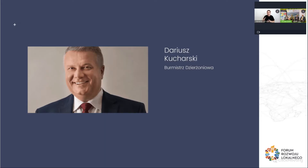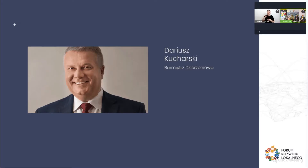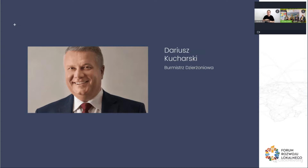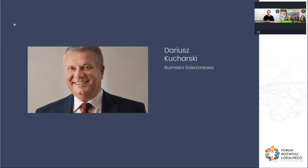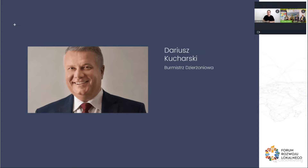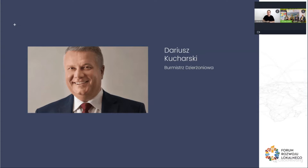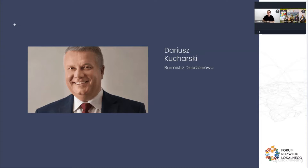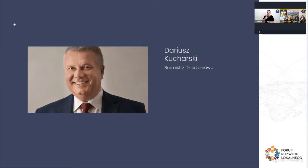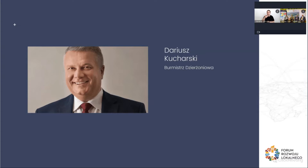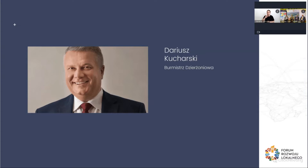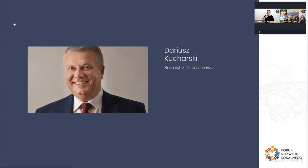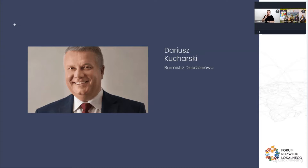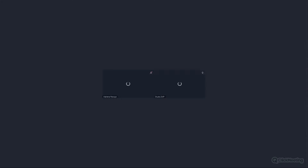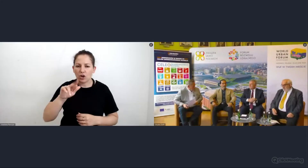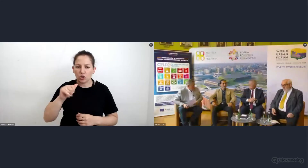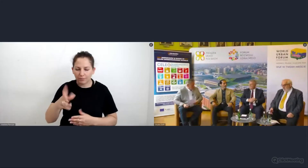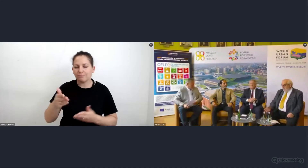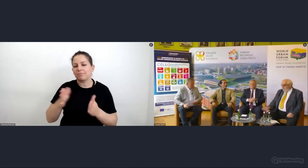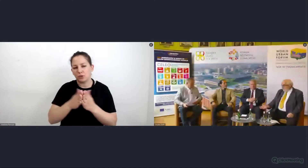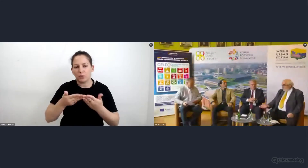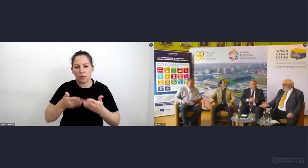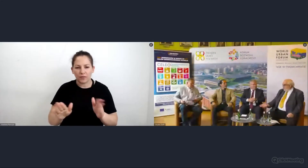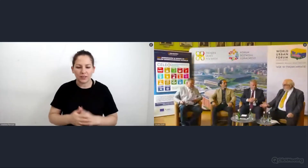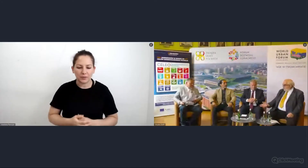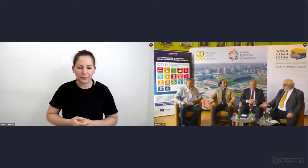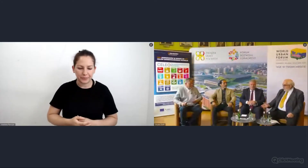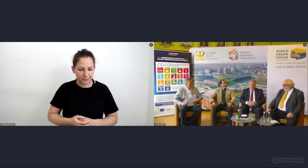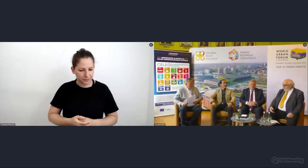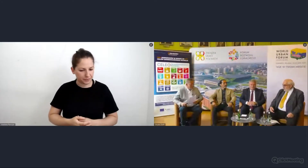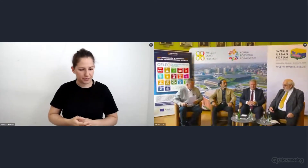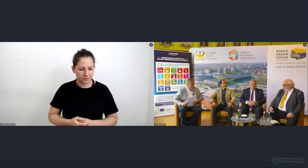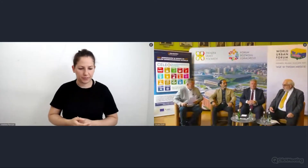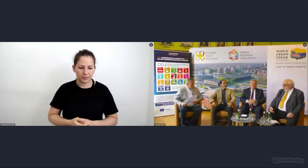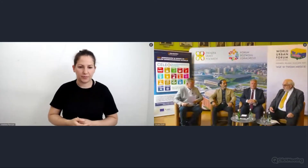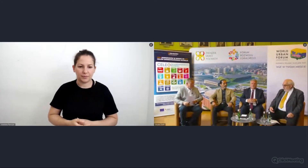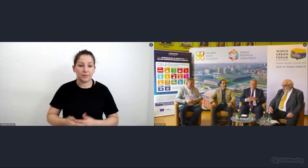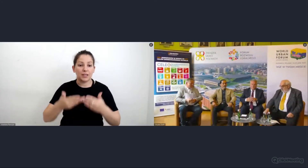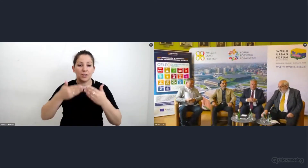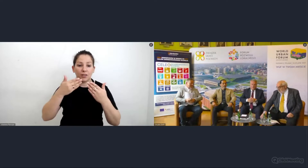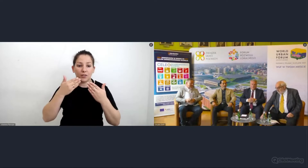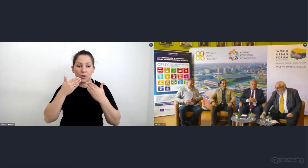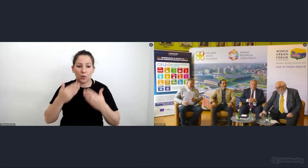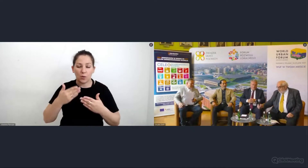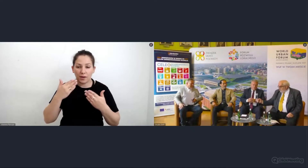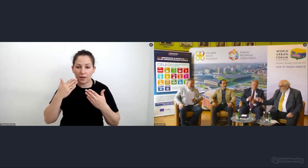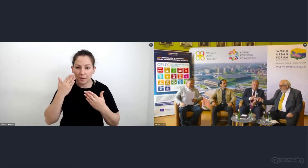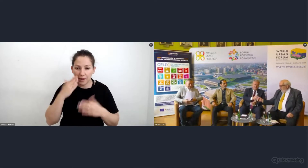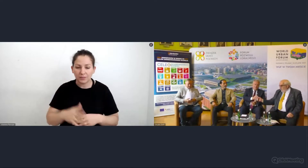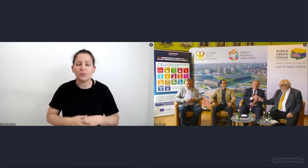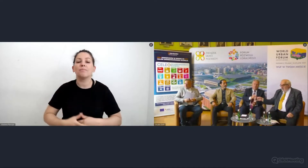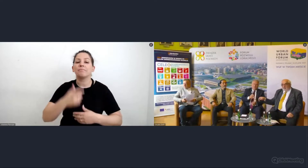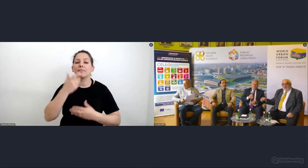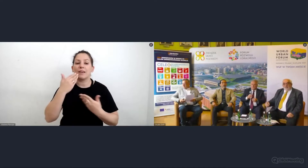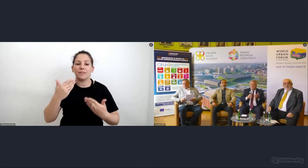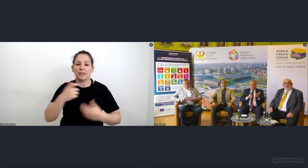Panowie, słowo na otwarcie, bardzo prosimy. Dziękuję bardzo. Witam serdecznie. Proszę państwa, jesteśmy w Dzierżoniowie.